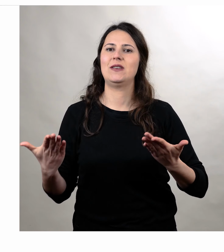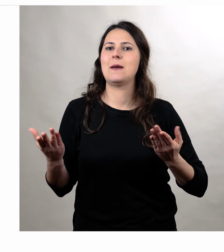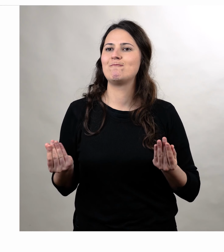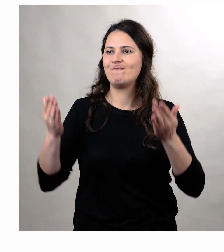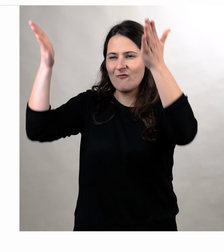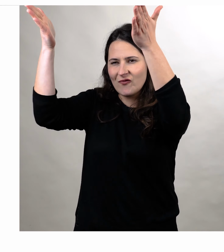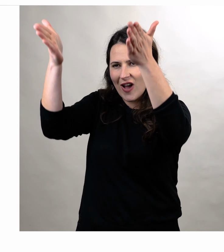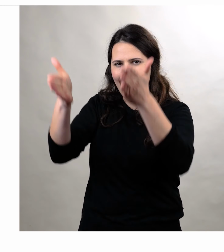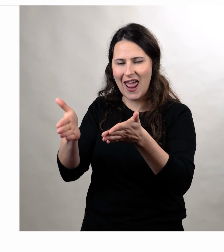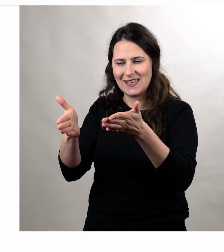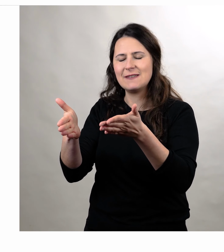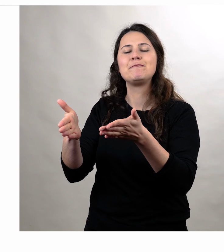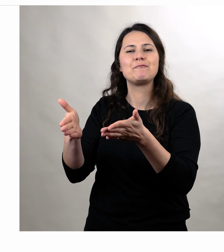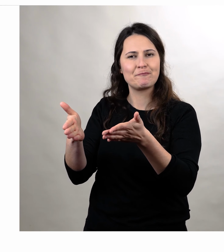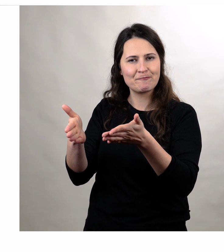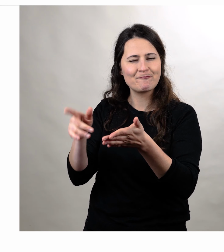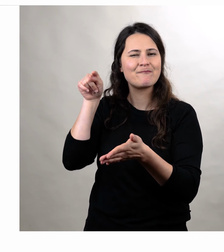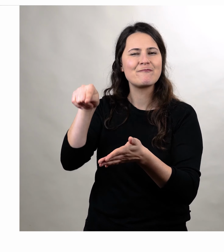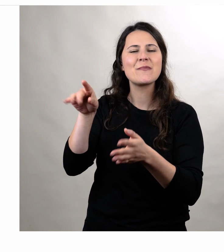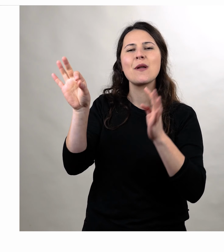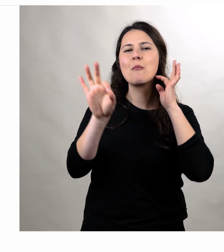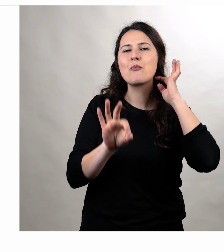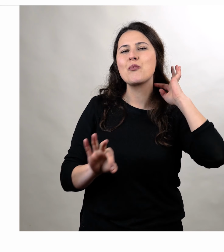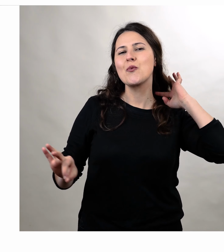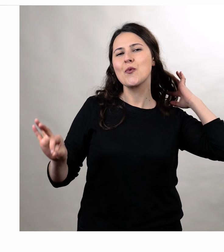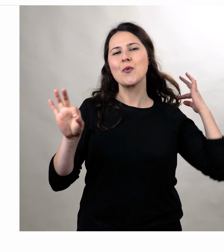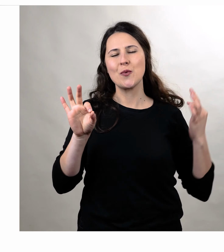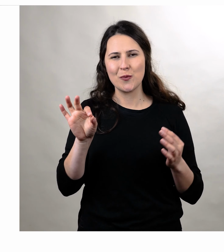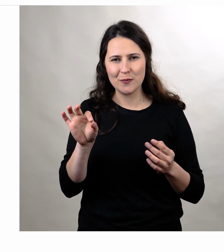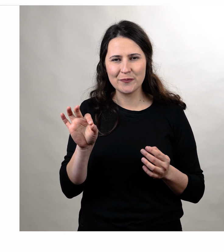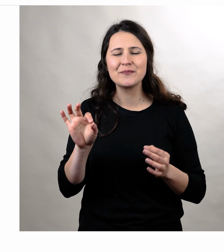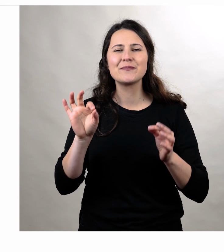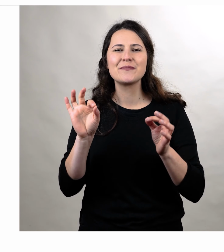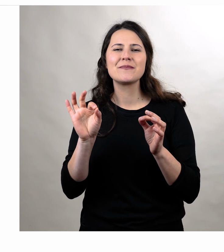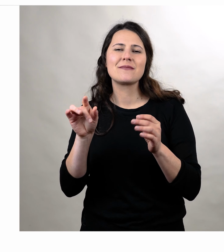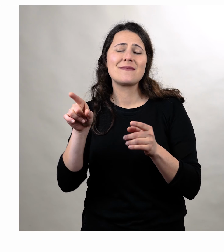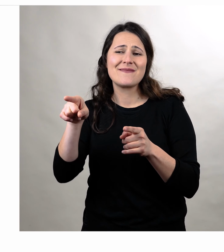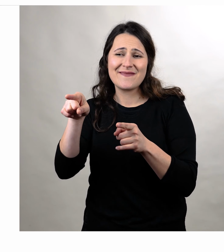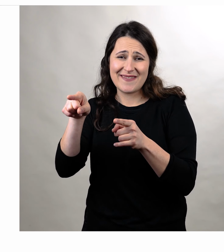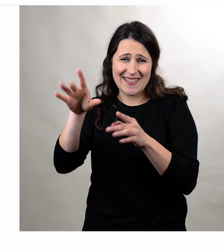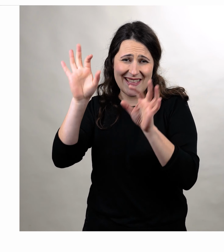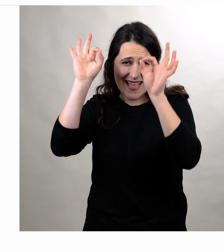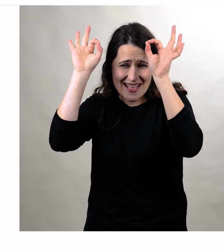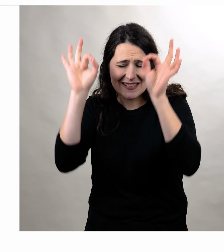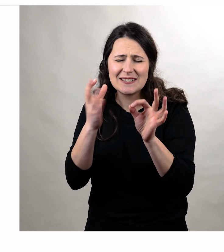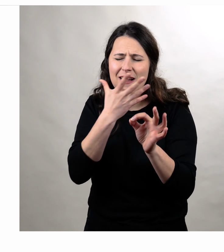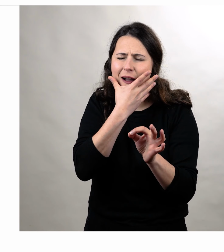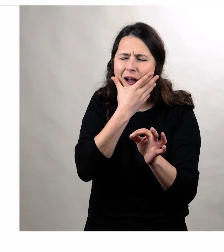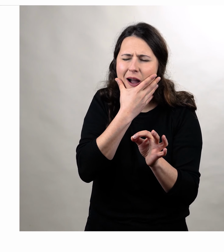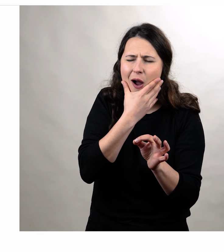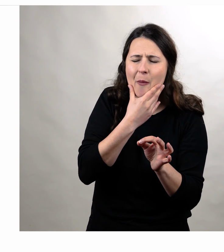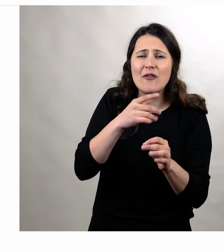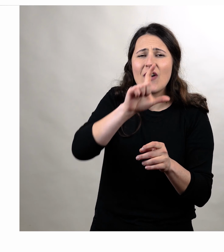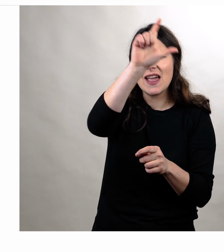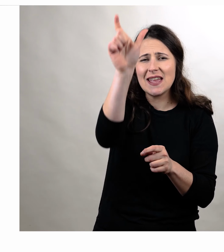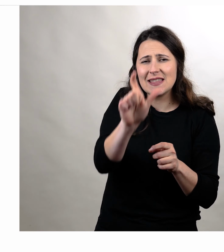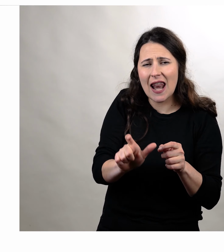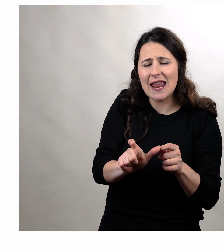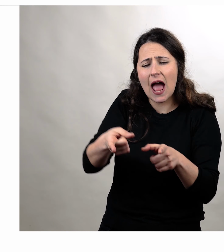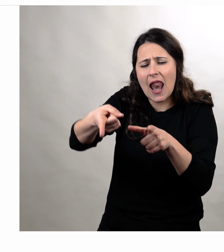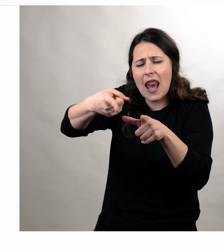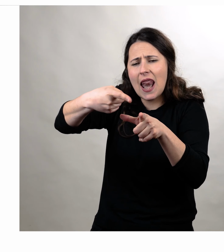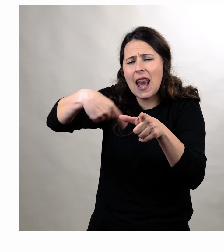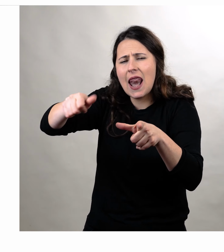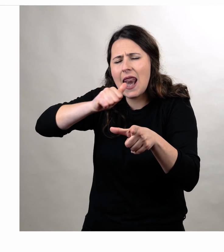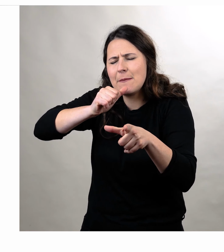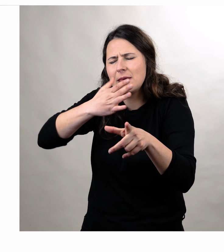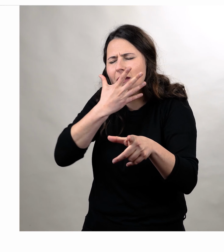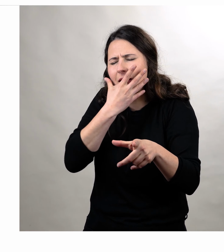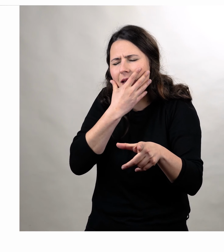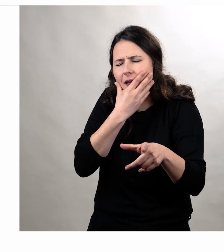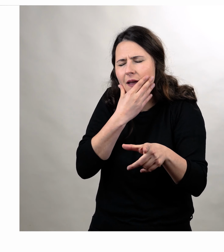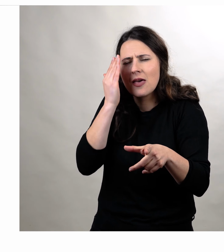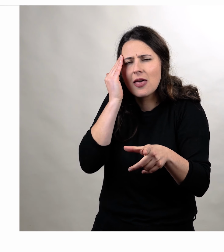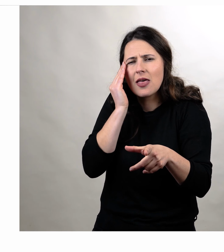Η περιοχή βρίσκεται ανάμεσα στις εντυπωσιακές ακτές μιας καταπληκτικής λίμνης της Ιταλίας .